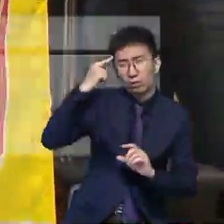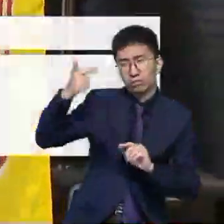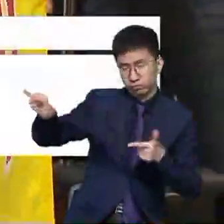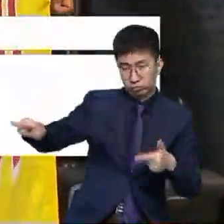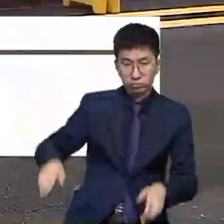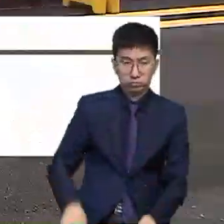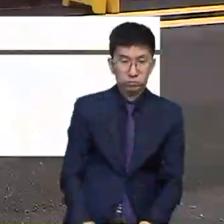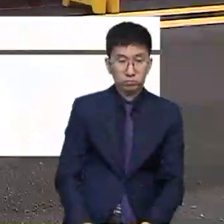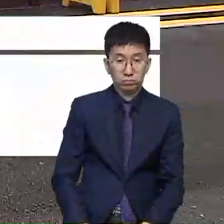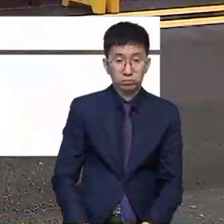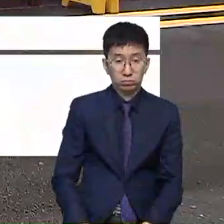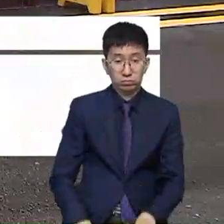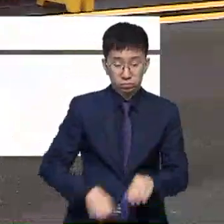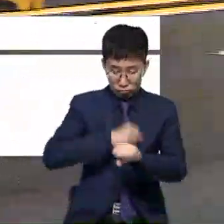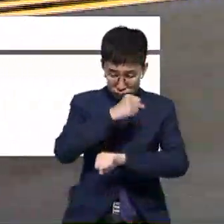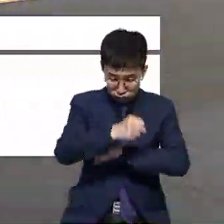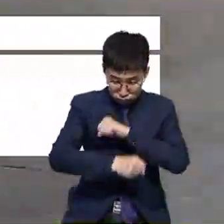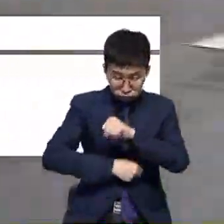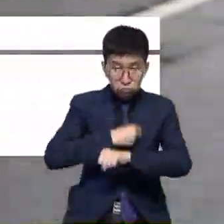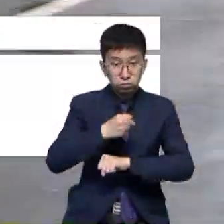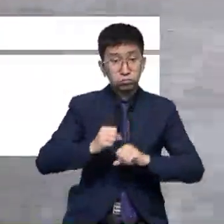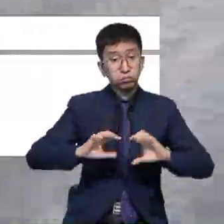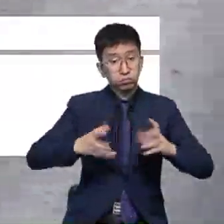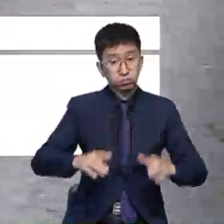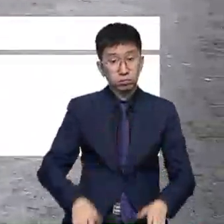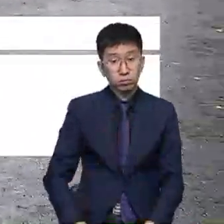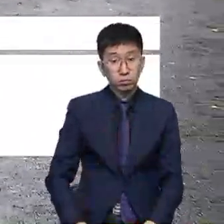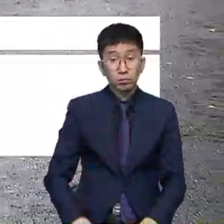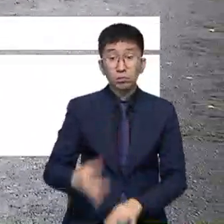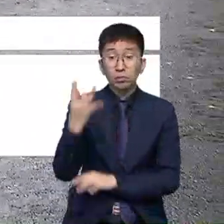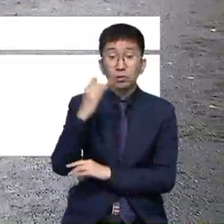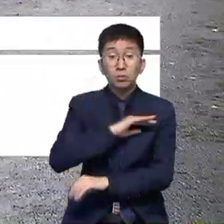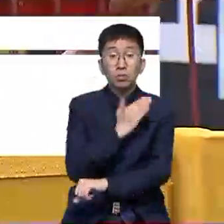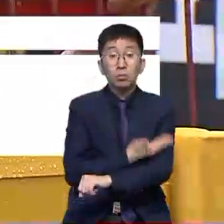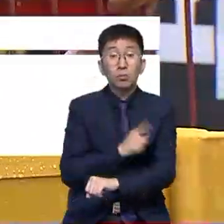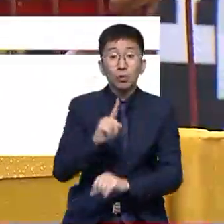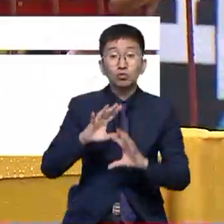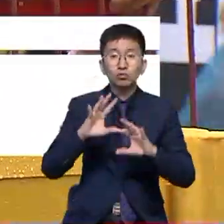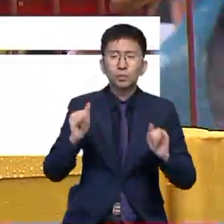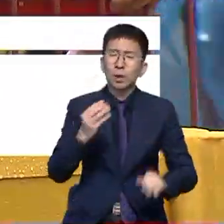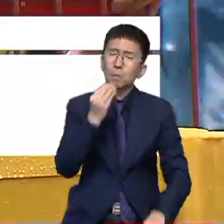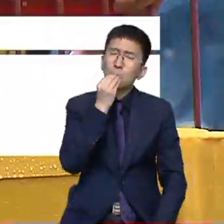육견협회는 반발했습니다.